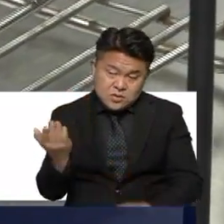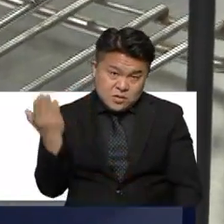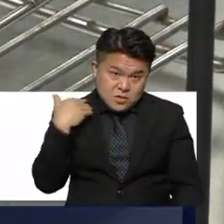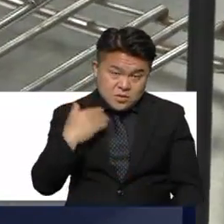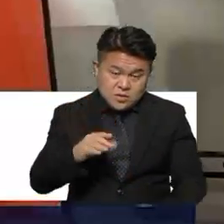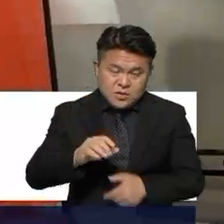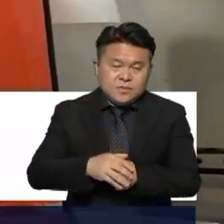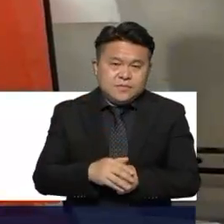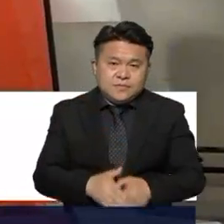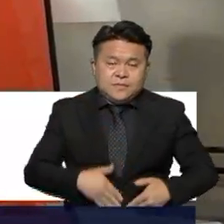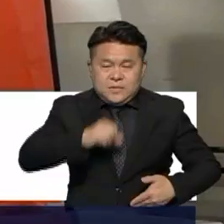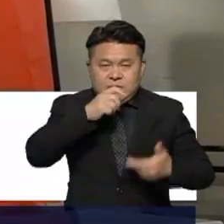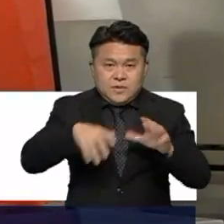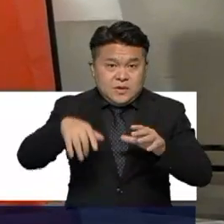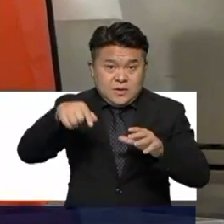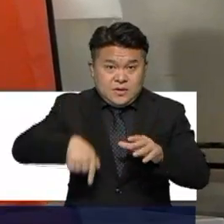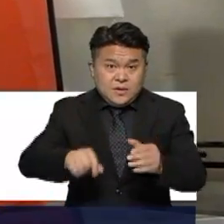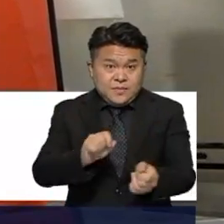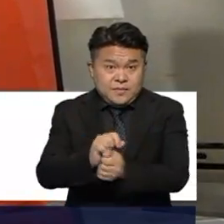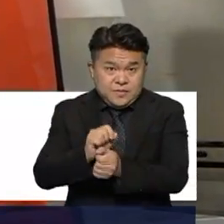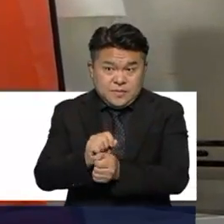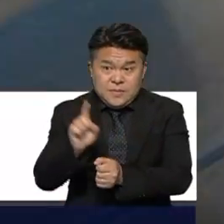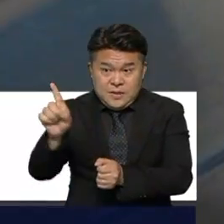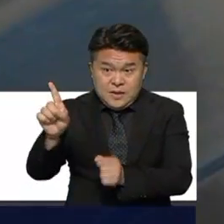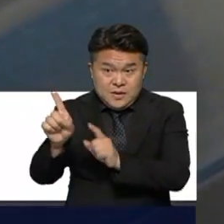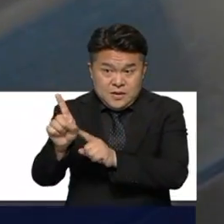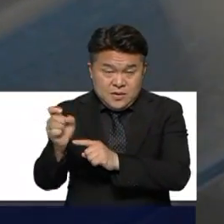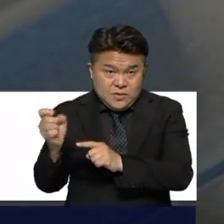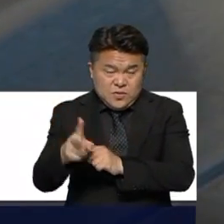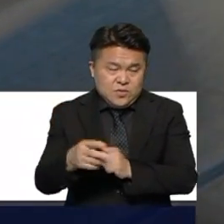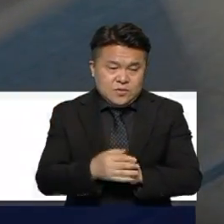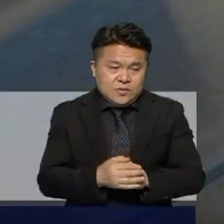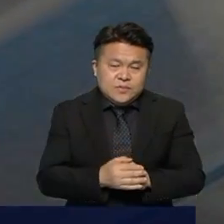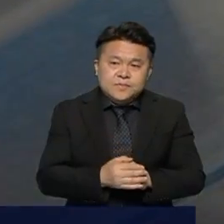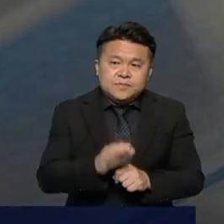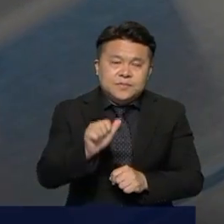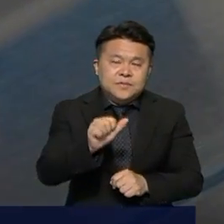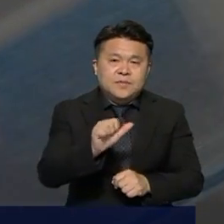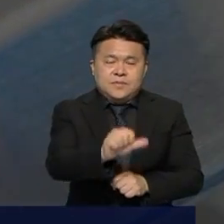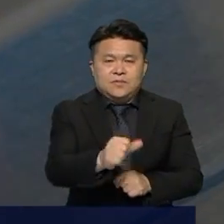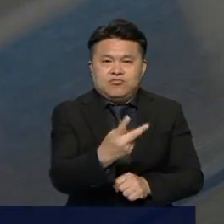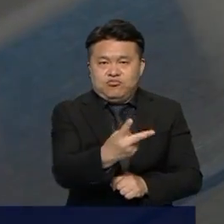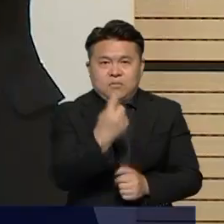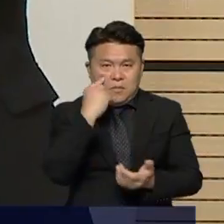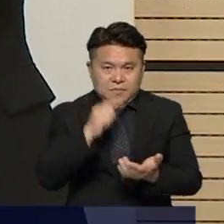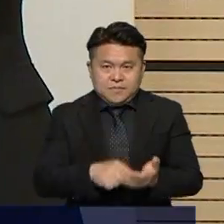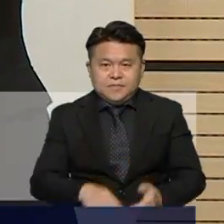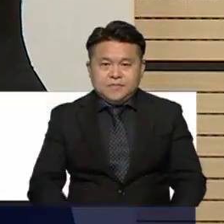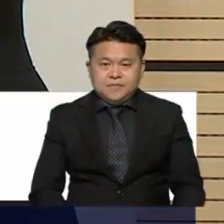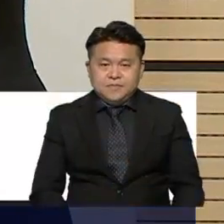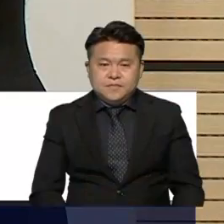퍼지고 있는 BA4 한 건과 BA5 두 건이 처음 확인됐습니다.